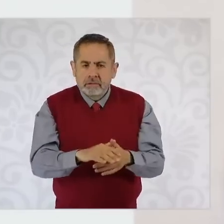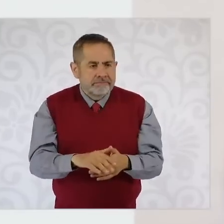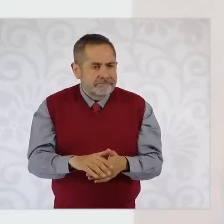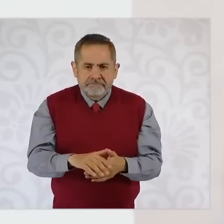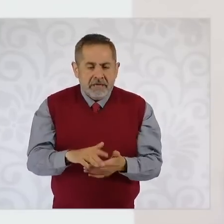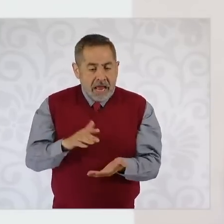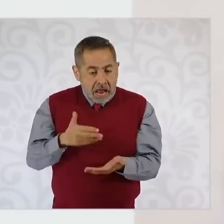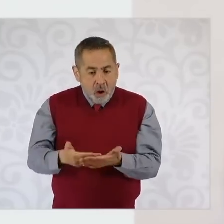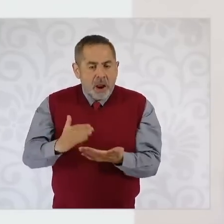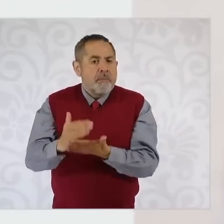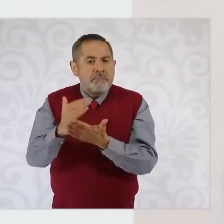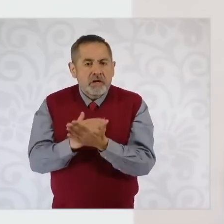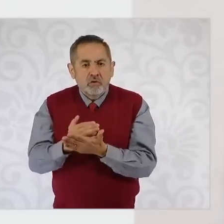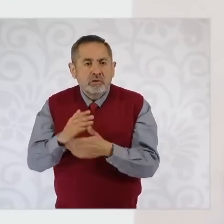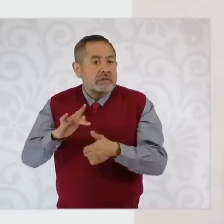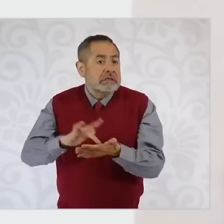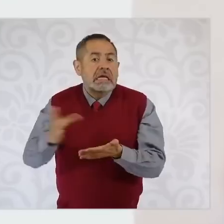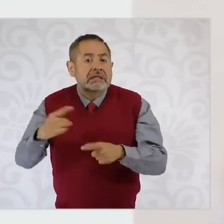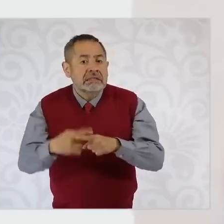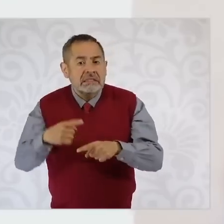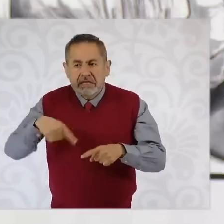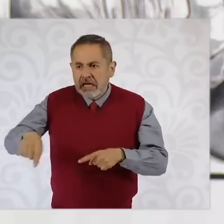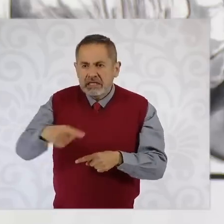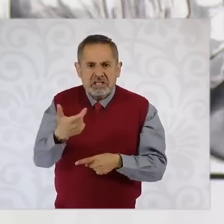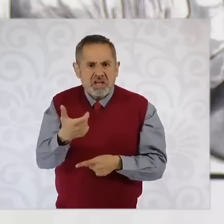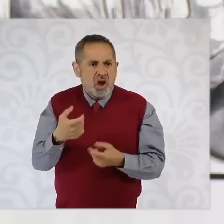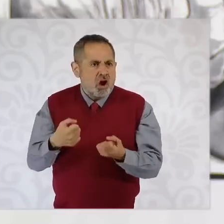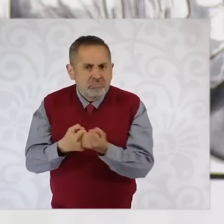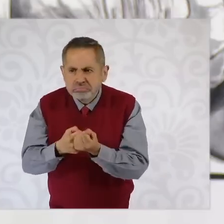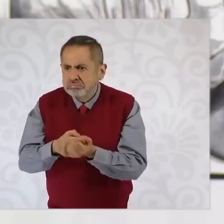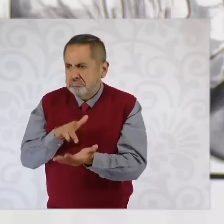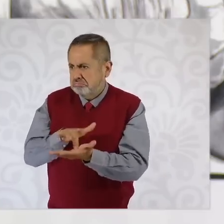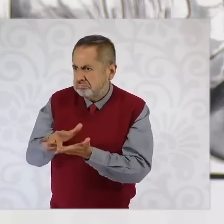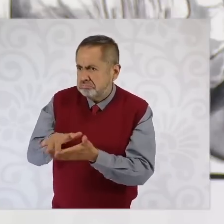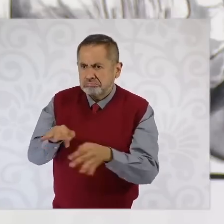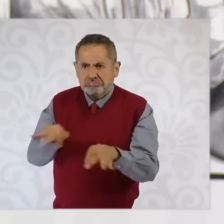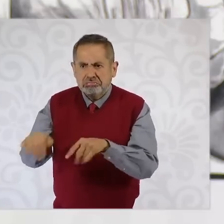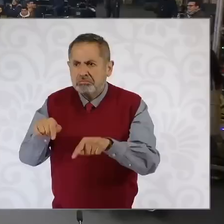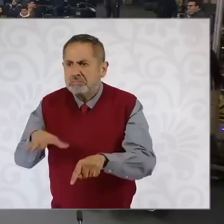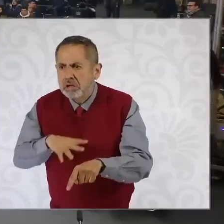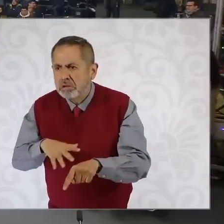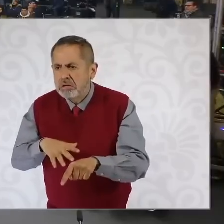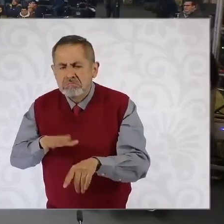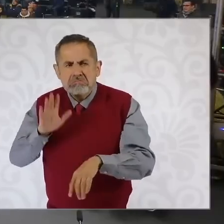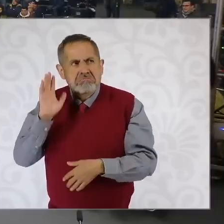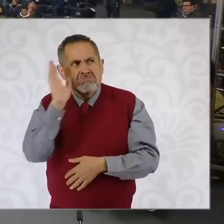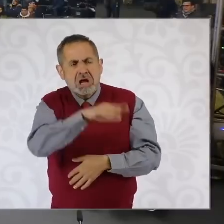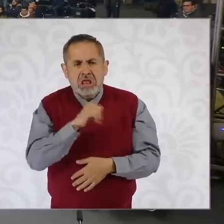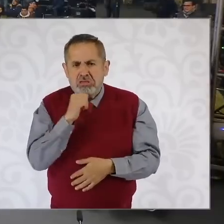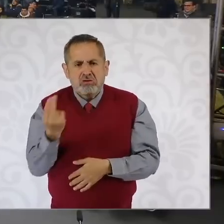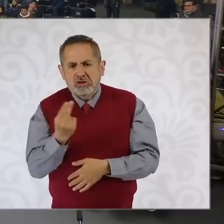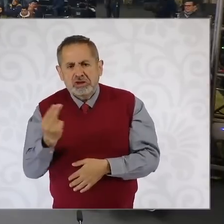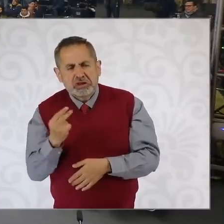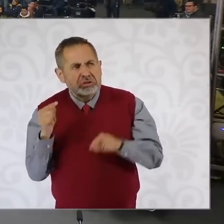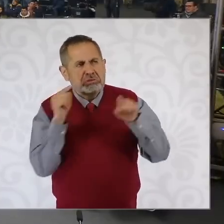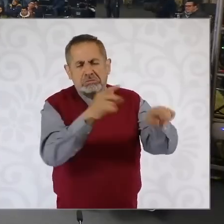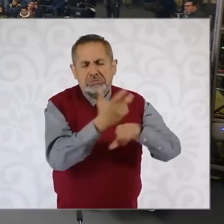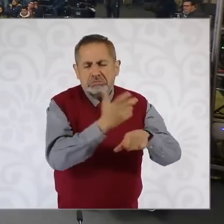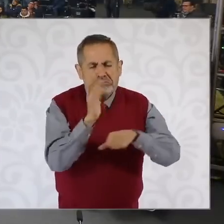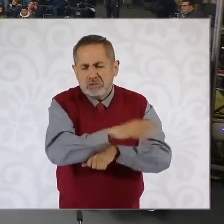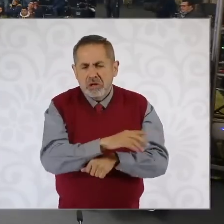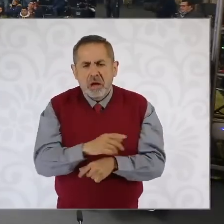transformación y a la fortaleza económica de México pero miren vale vale mucho la